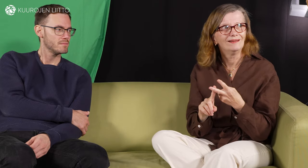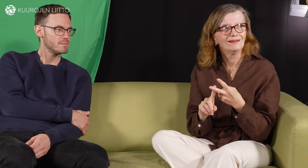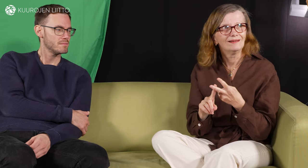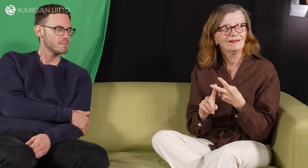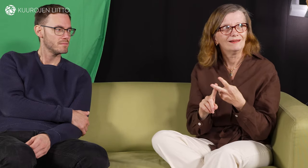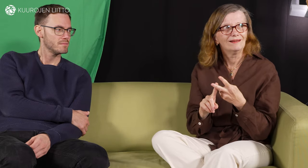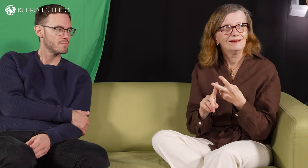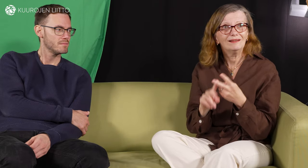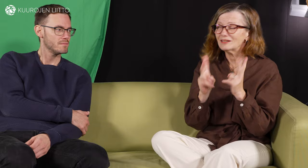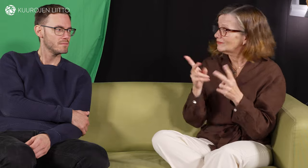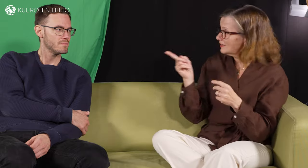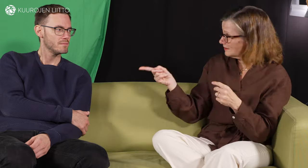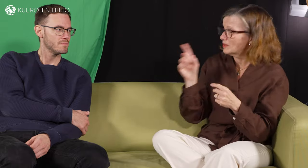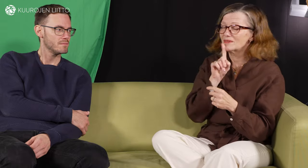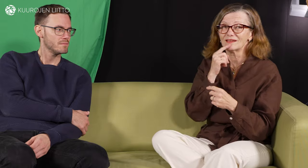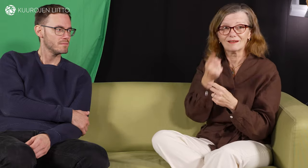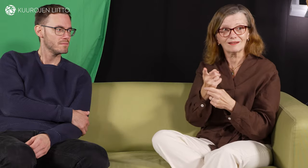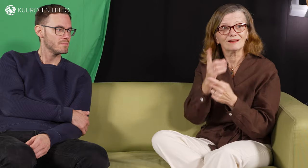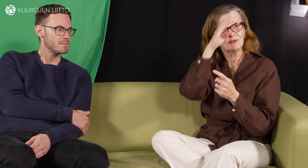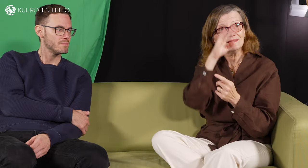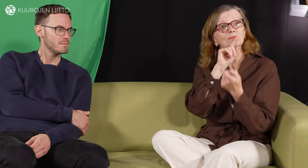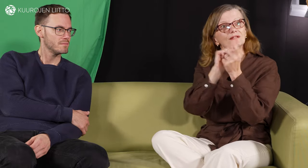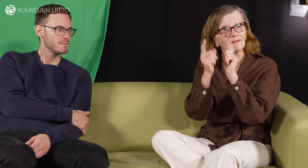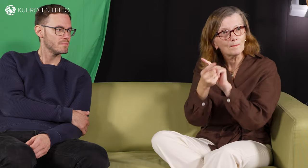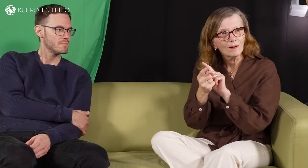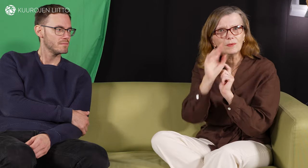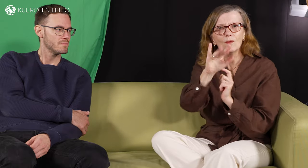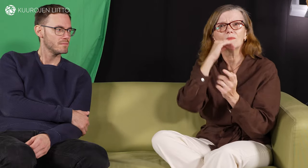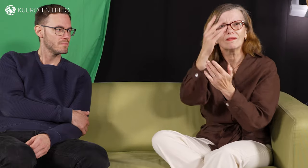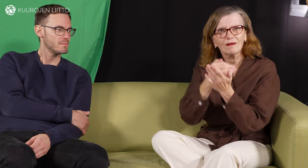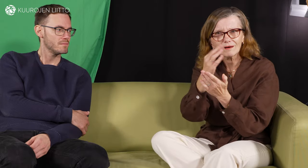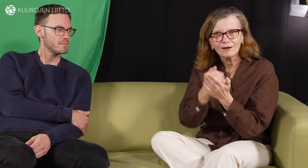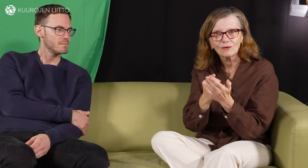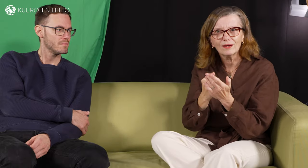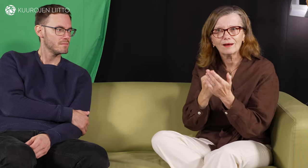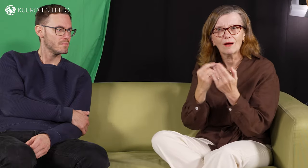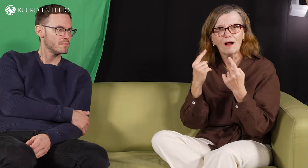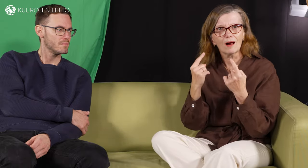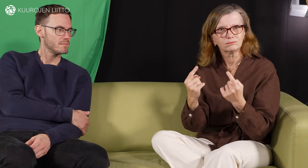Kuten Jari sanoi, ihmisten tapaaminen ja tarinat ovat merkittäviä.